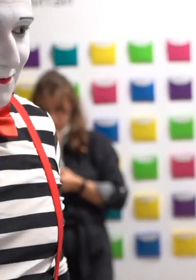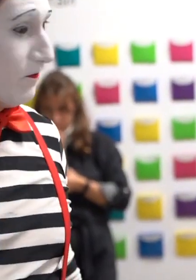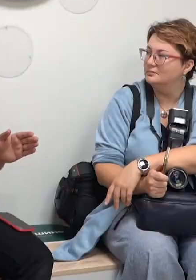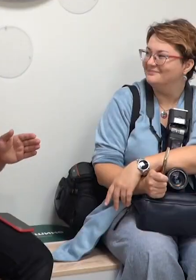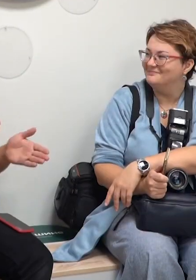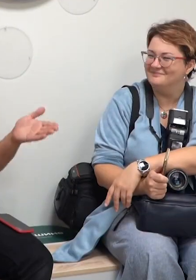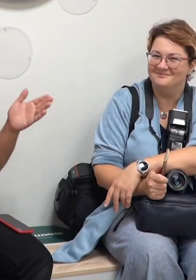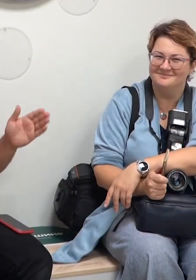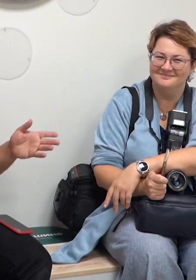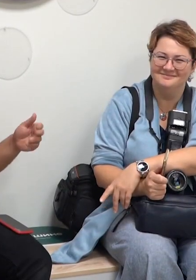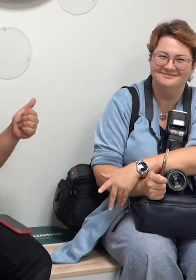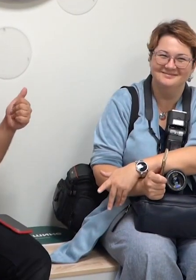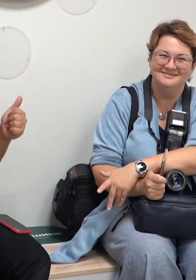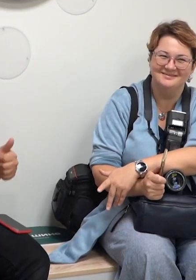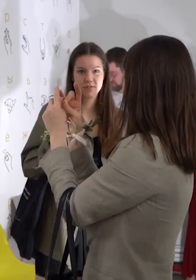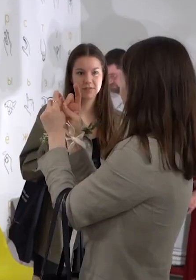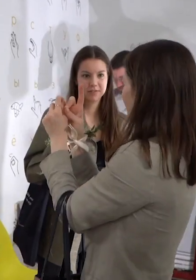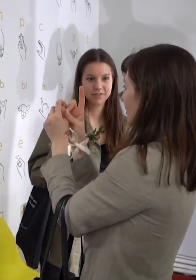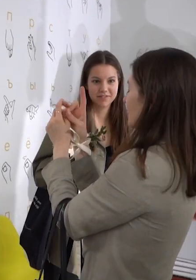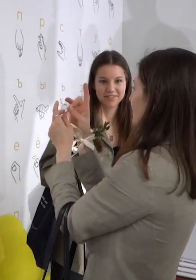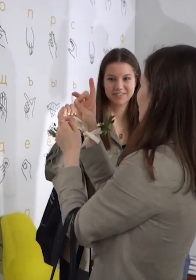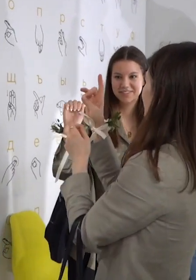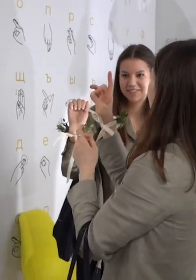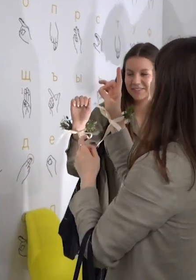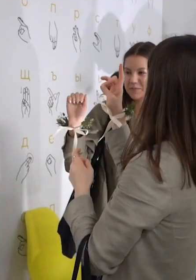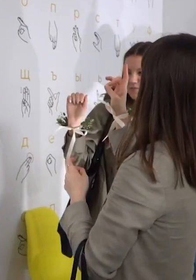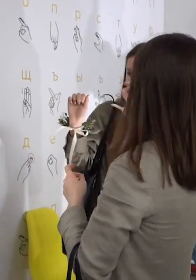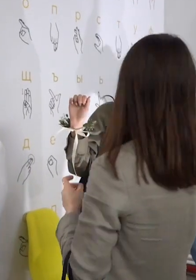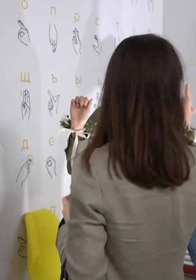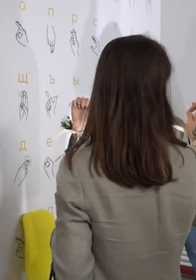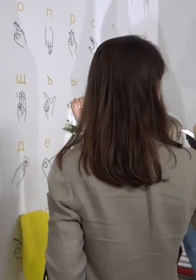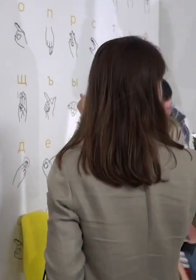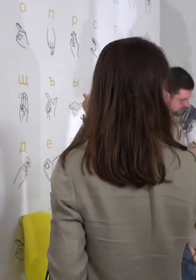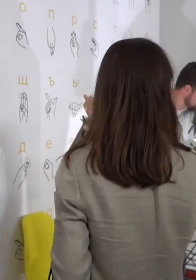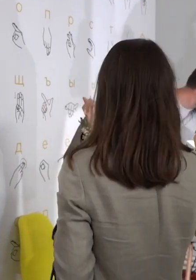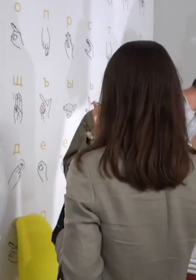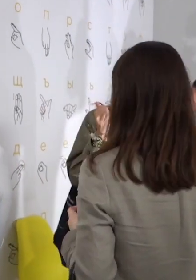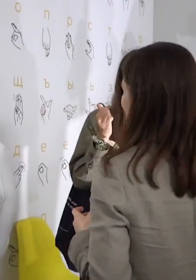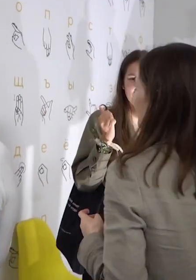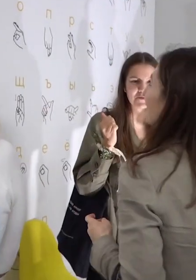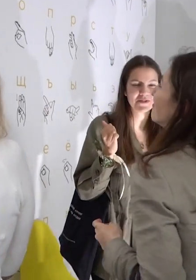Первым опытом такого общения может стать знакомство с выразительным жестовым языком, на котором общаются